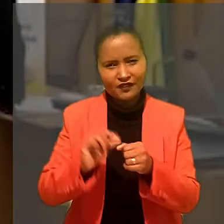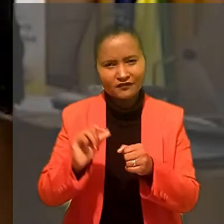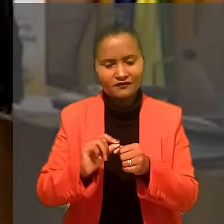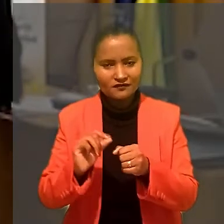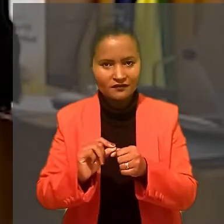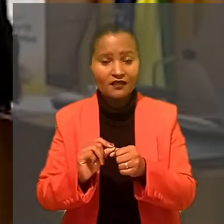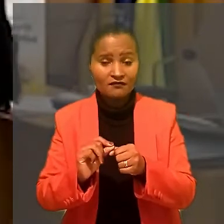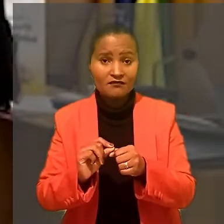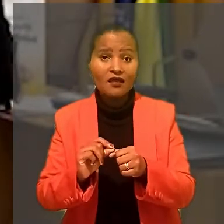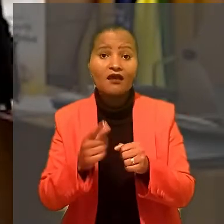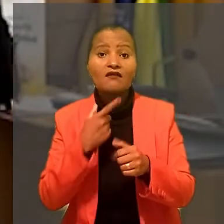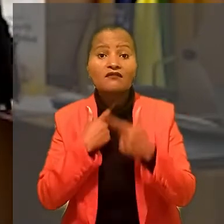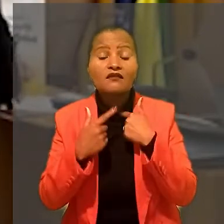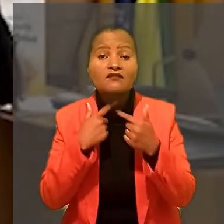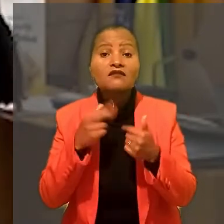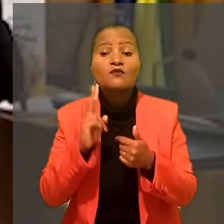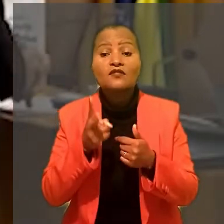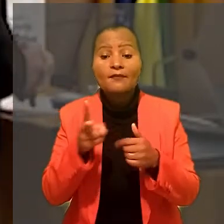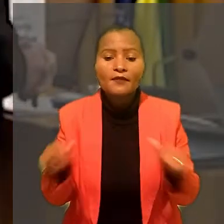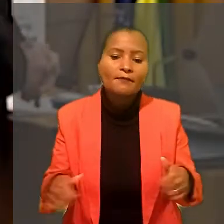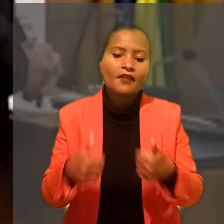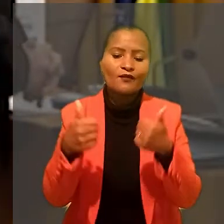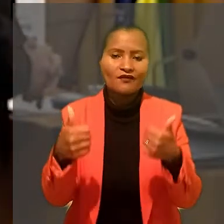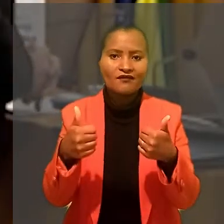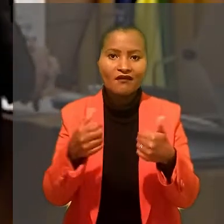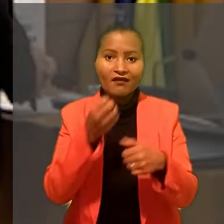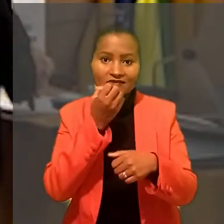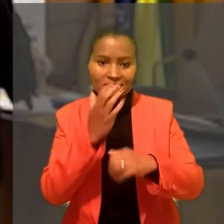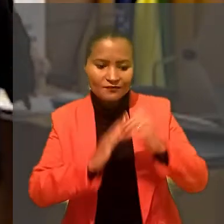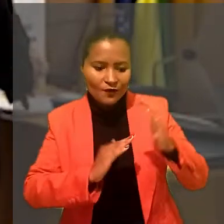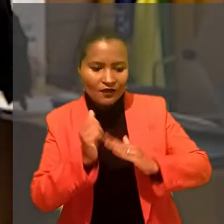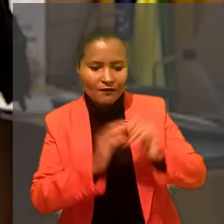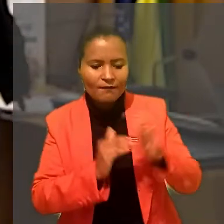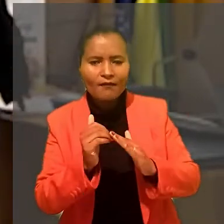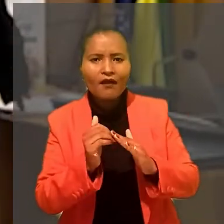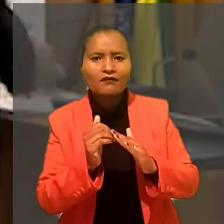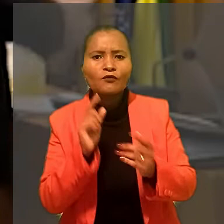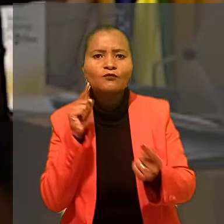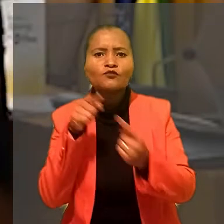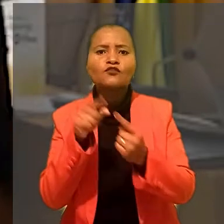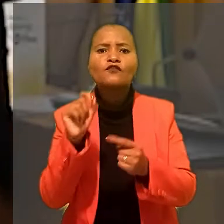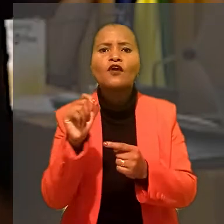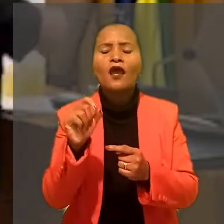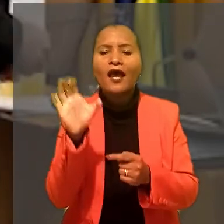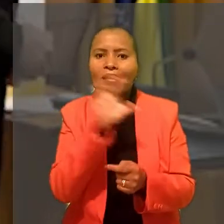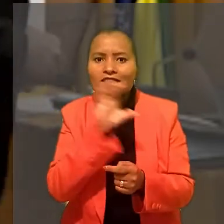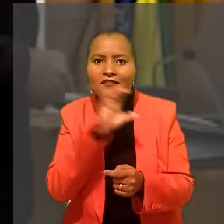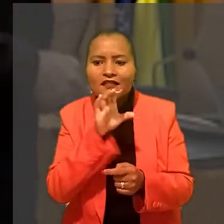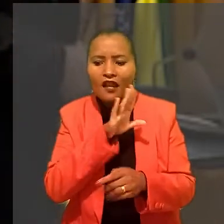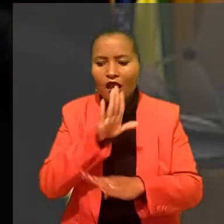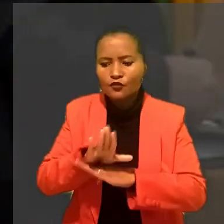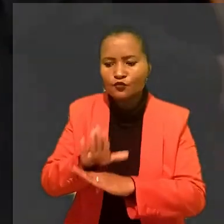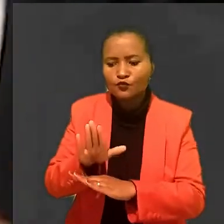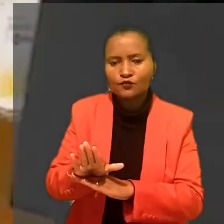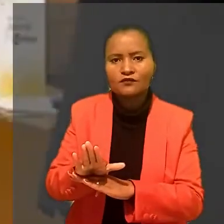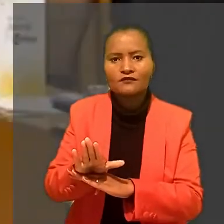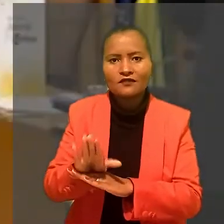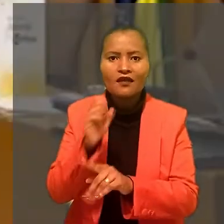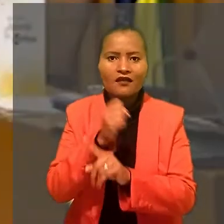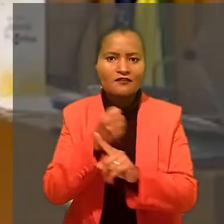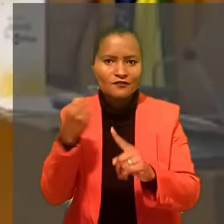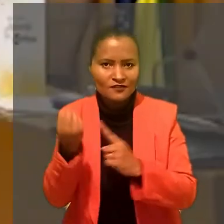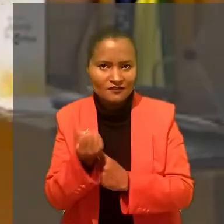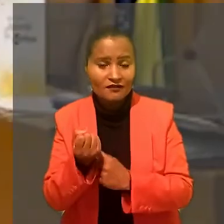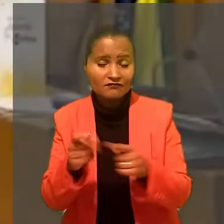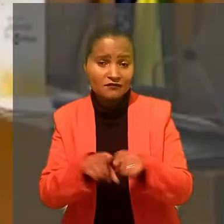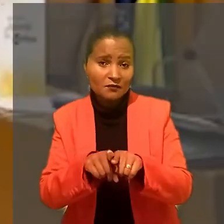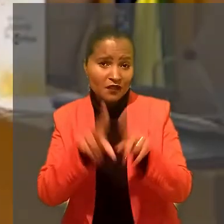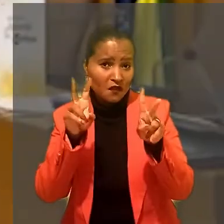Essas boas práticas visam principalmente acelerar a prestação jurisdicional à sociedade e também questões sociais,